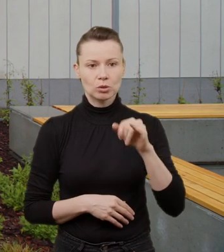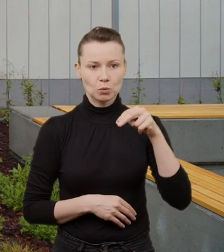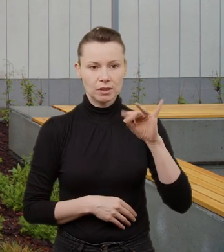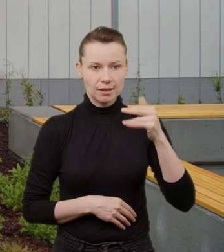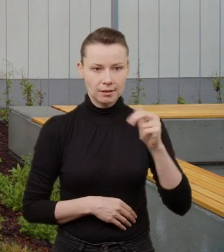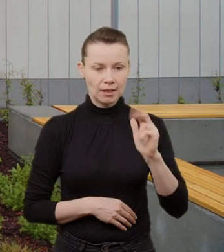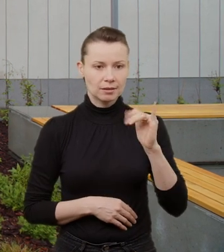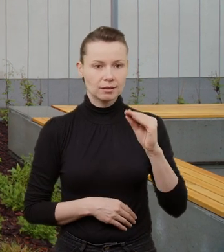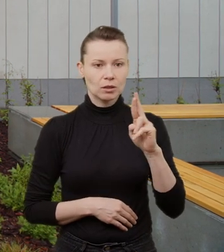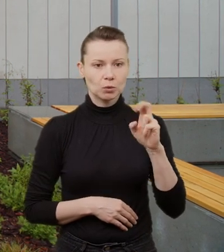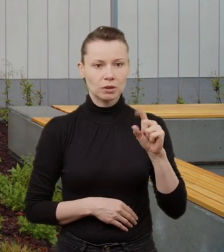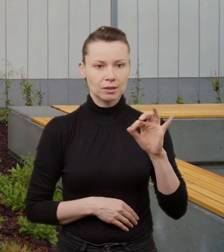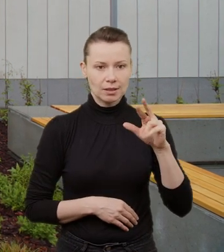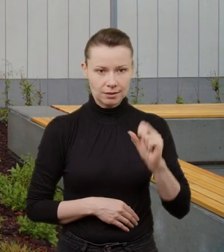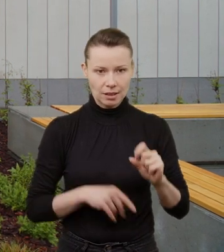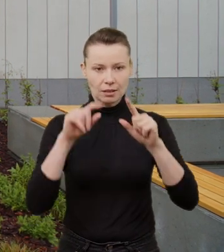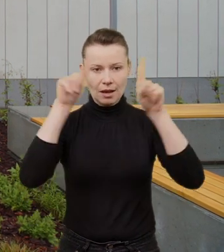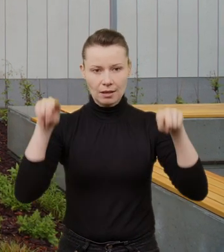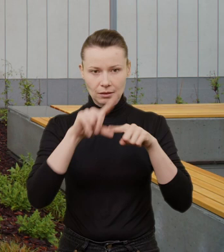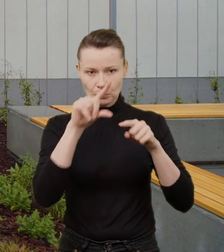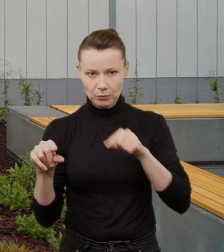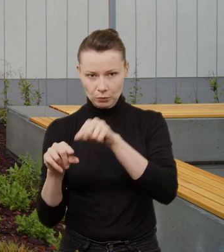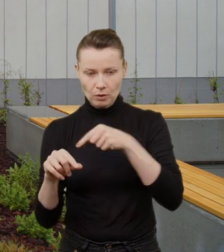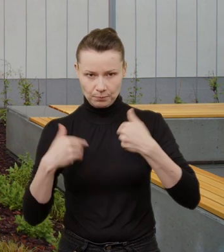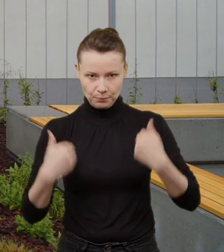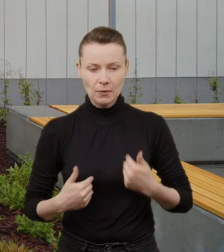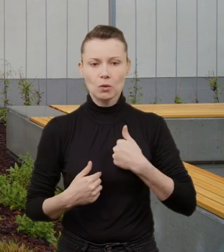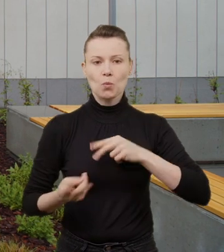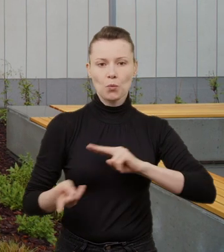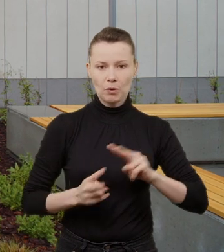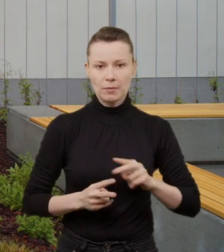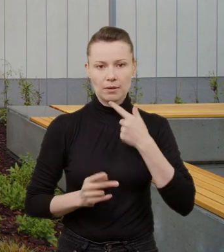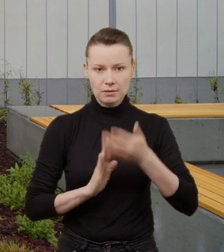pod adresem Judyma 2a. Za mną znajduje się wejście do Dedeku.